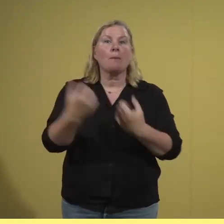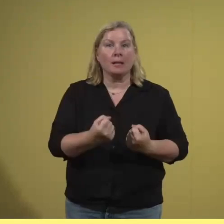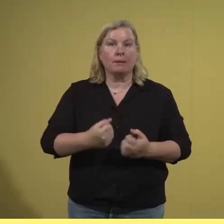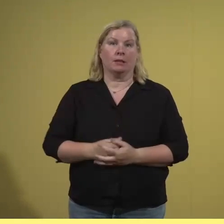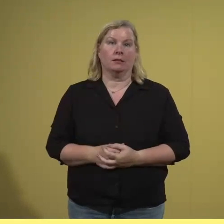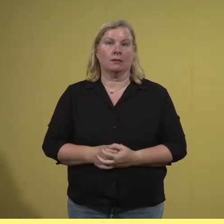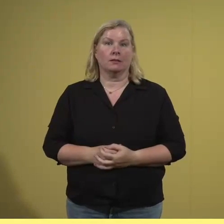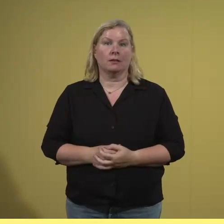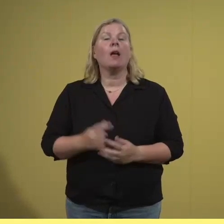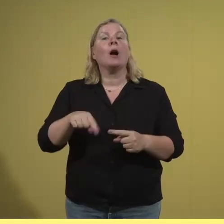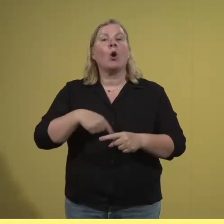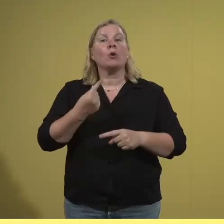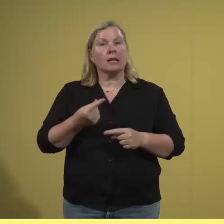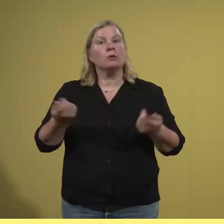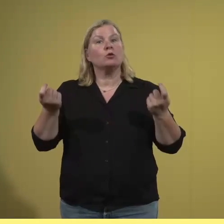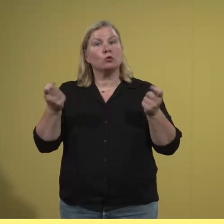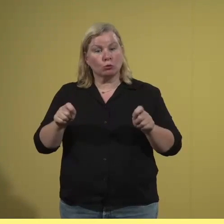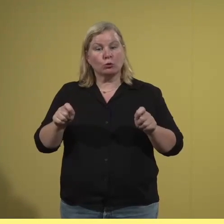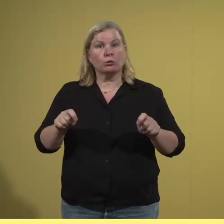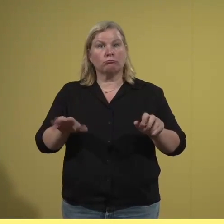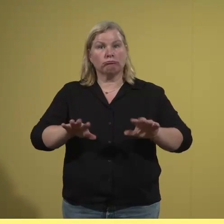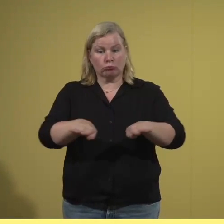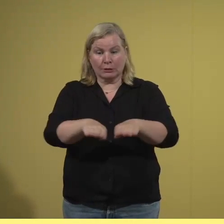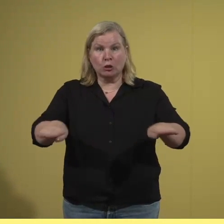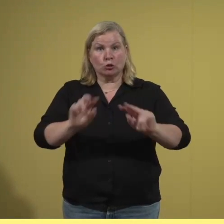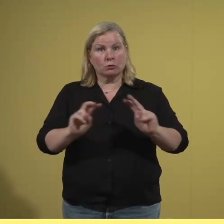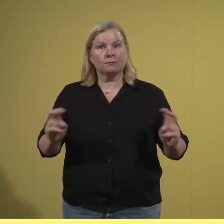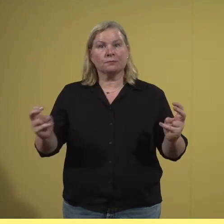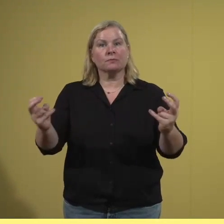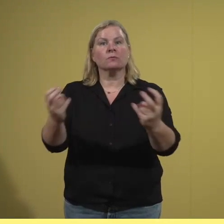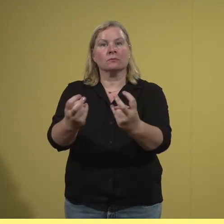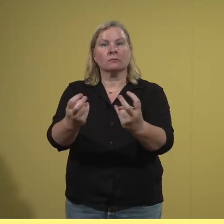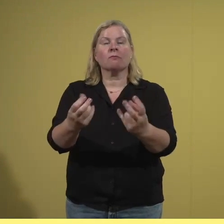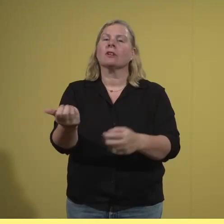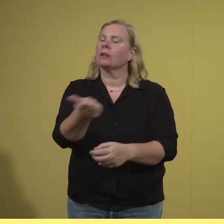Jeder bringt was mit und am Ende sitzen sie bei dir oder wo auch immer dann zusammen.